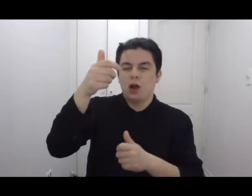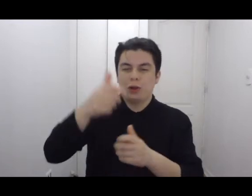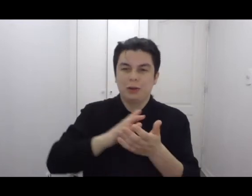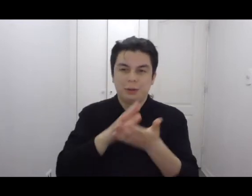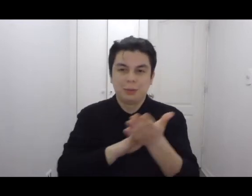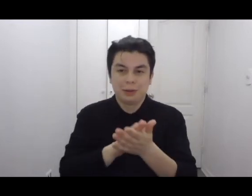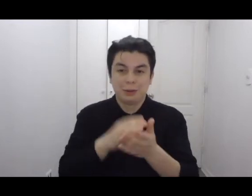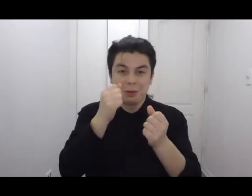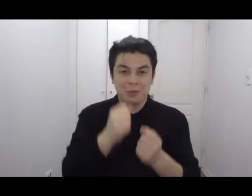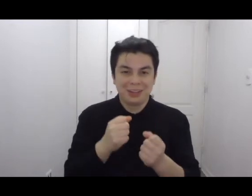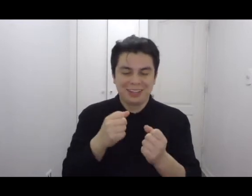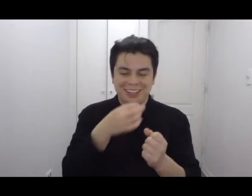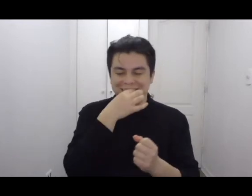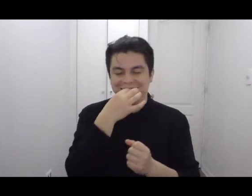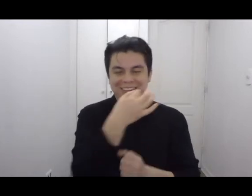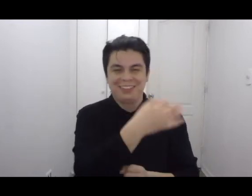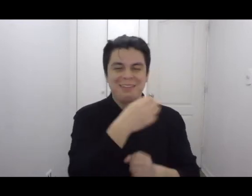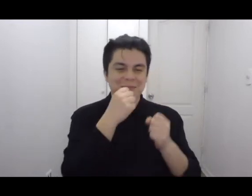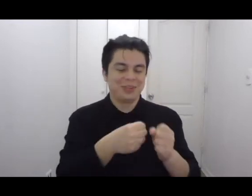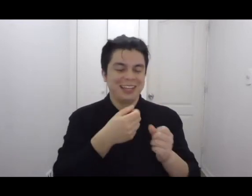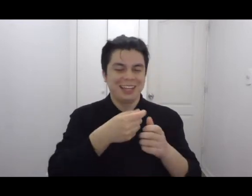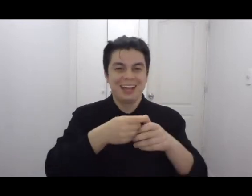me gusta la champaña y el pisco sour -le dijeron no puede tomar champaña puede tomar una copita de vino